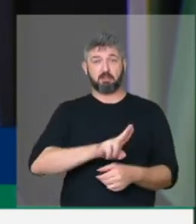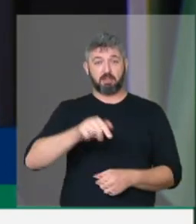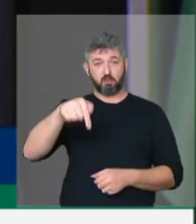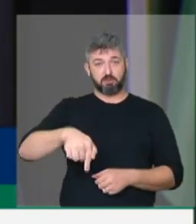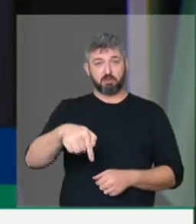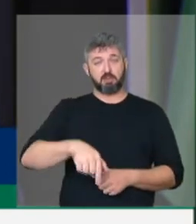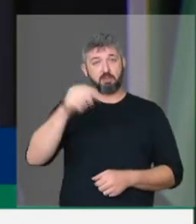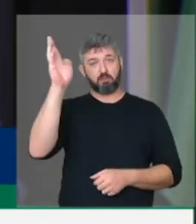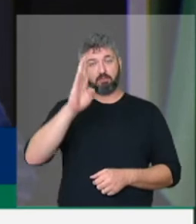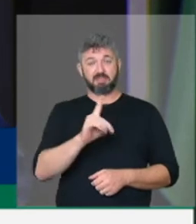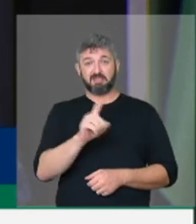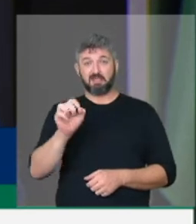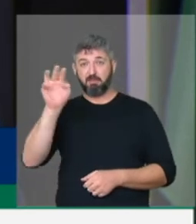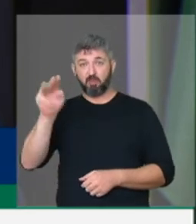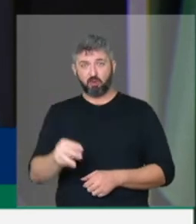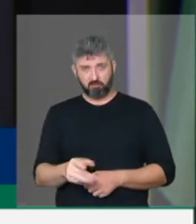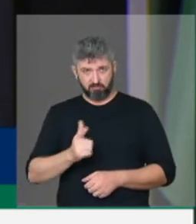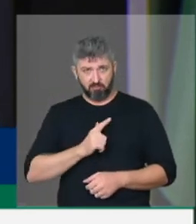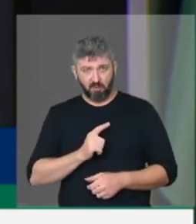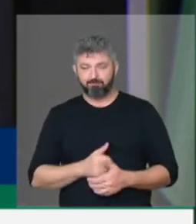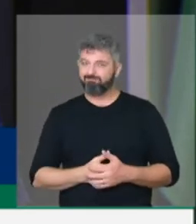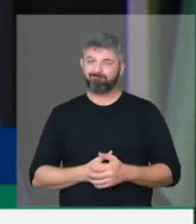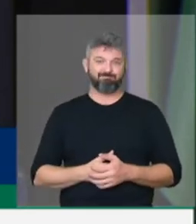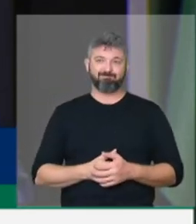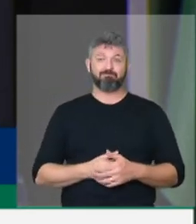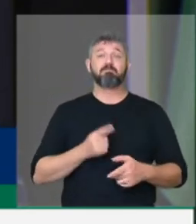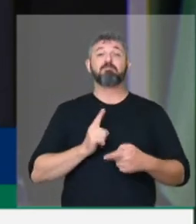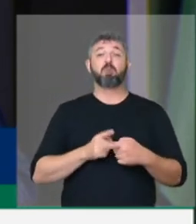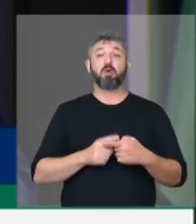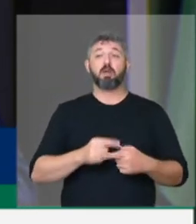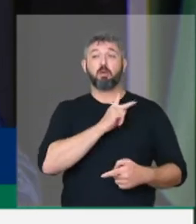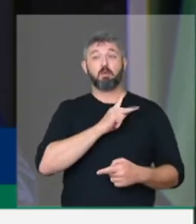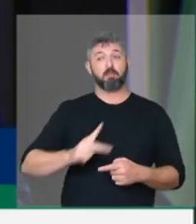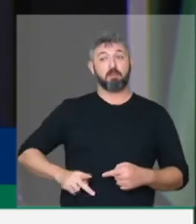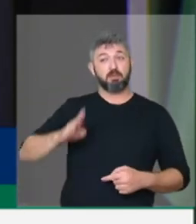APLICADAS NO POVO BRASILEIRO. NÃO ESTÃO SENDO APLICADAS PORQUE O PRESIDENTE NÃO SE INTERESSOU PELA COMPRA. PORQUE